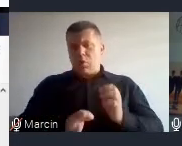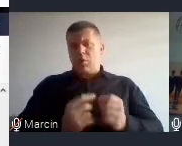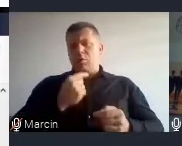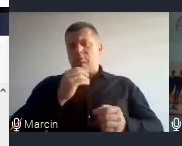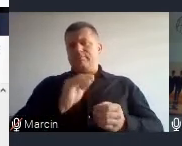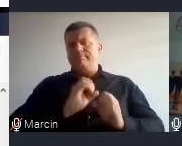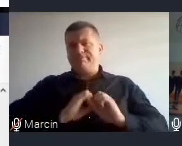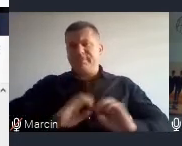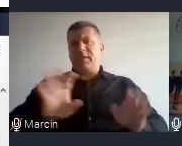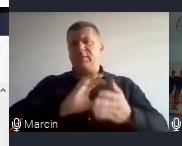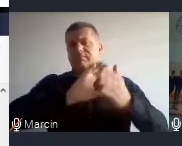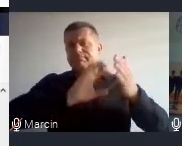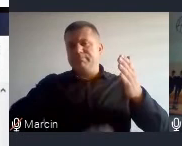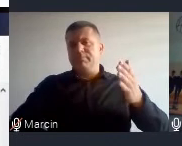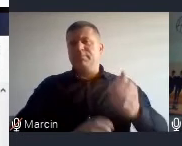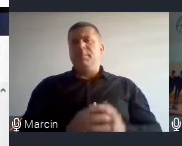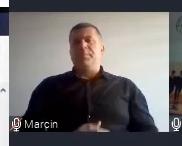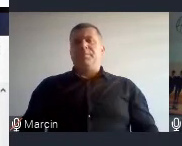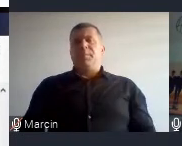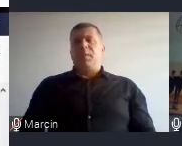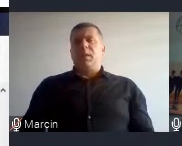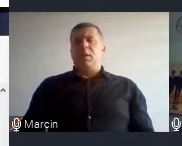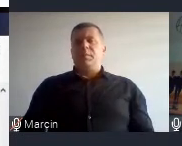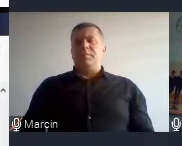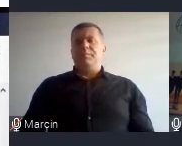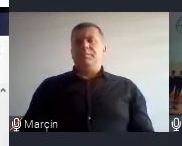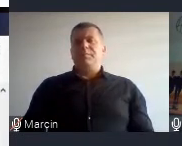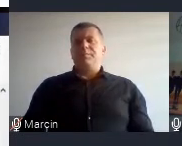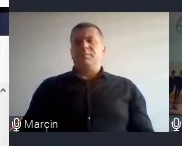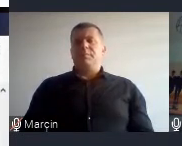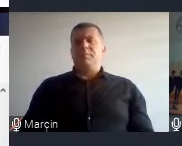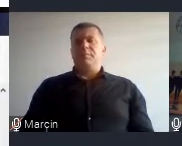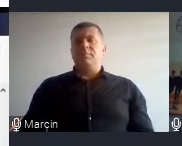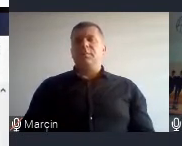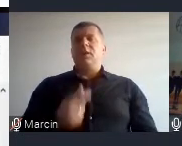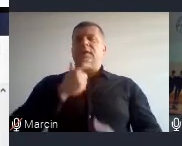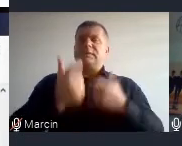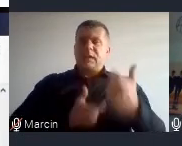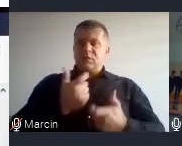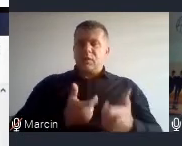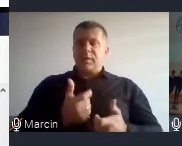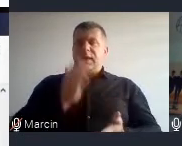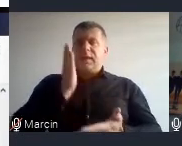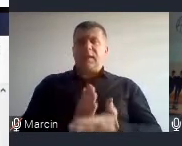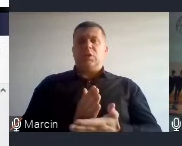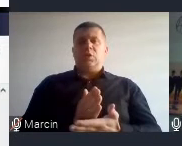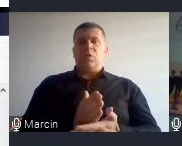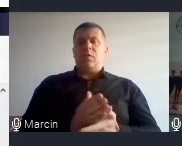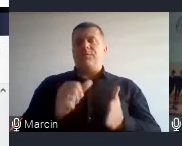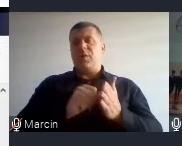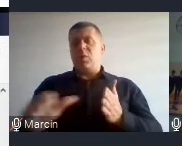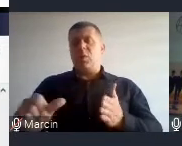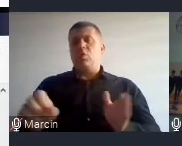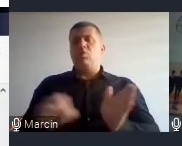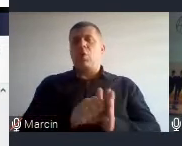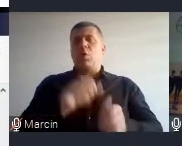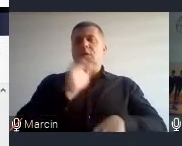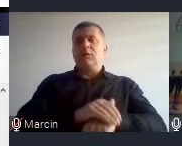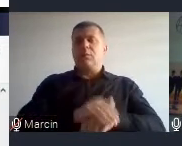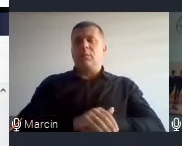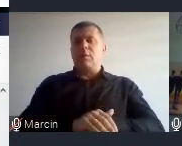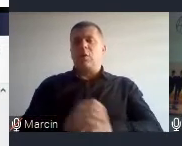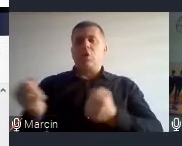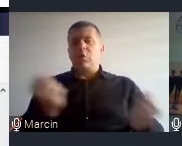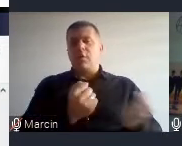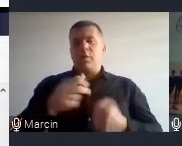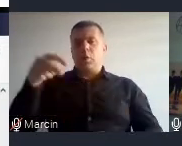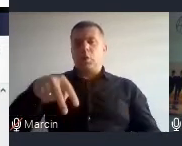tego zagadnienia, chociażby zastosowanie tylko i wyłącznie do zamówień na towar lub usługi,